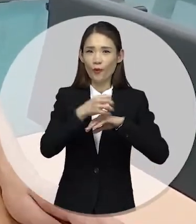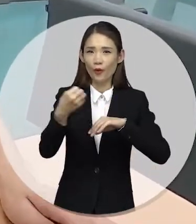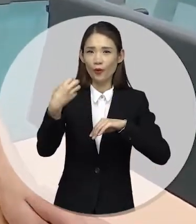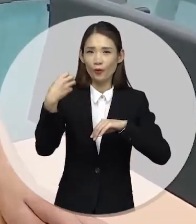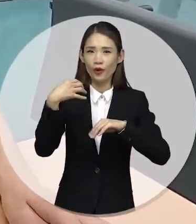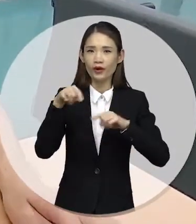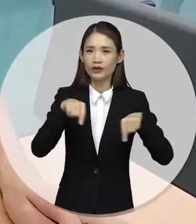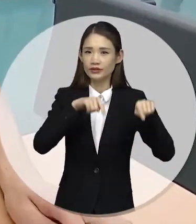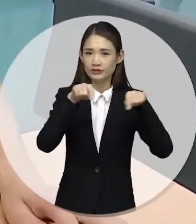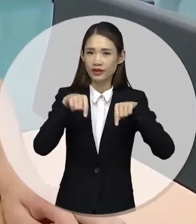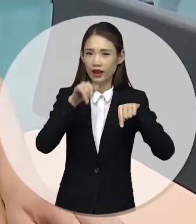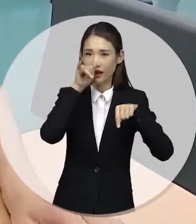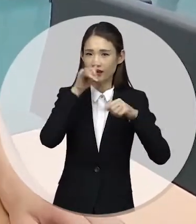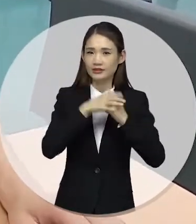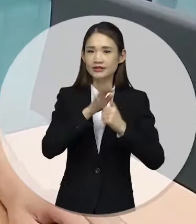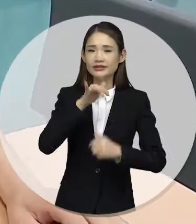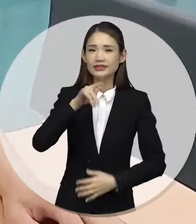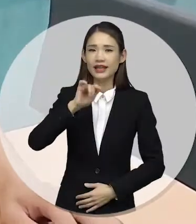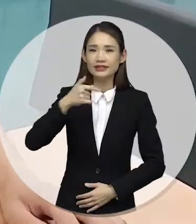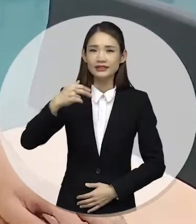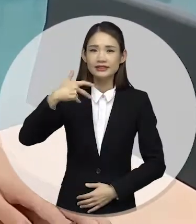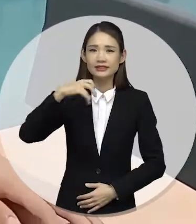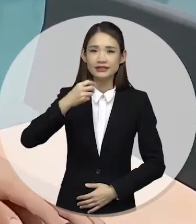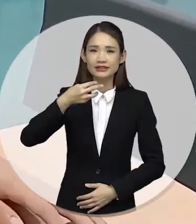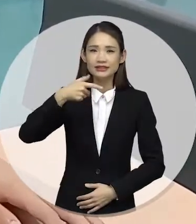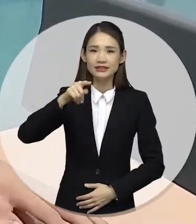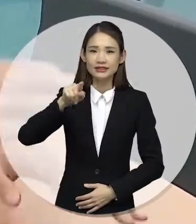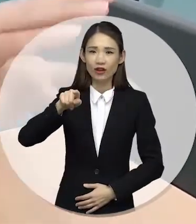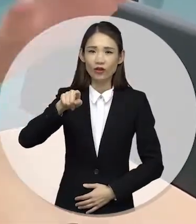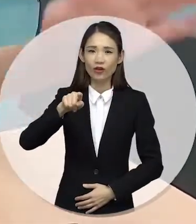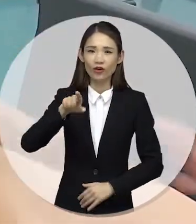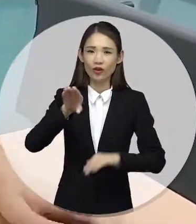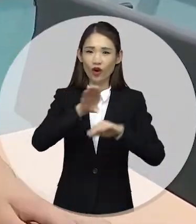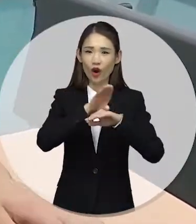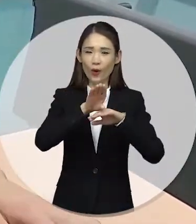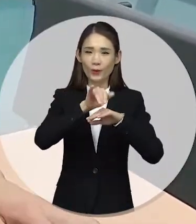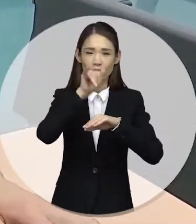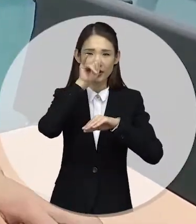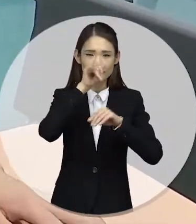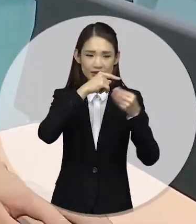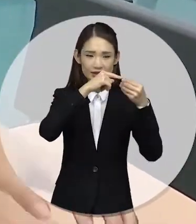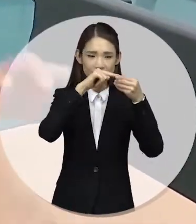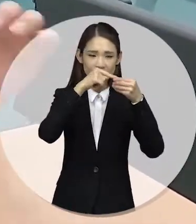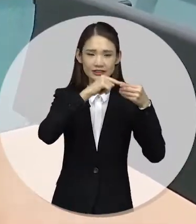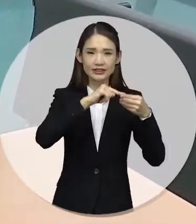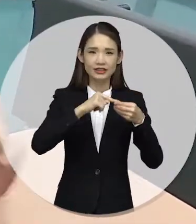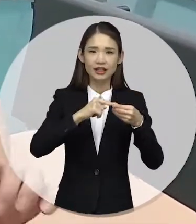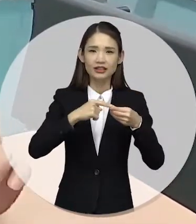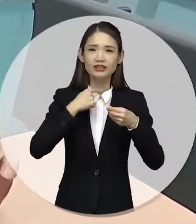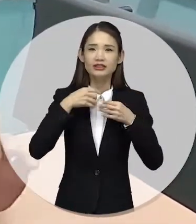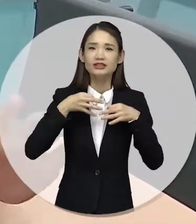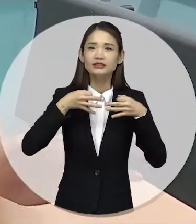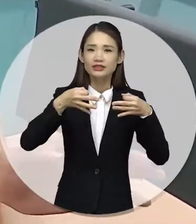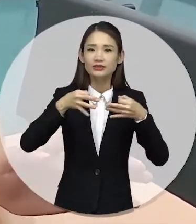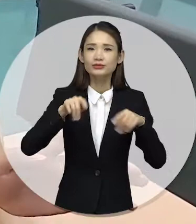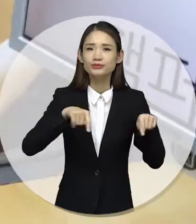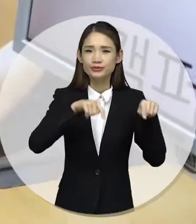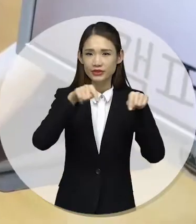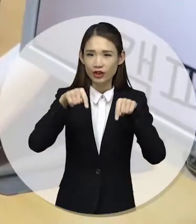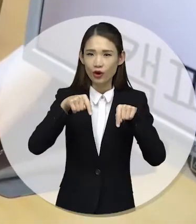김한솔 : 응. 이게 센스리더가 깔린 것 같은데, 센스리더가 이제 컴퓨터에 있는 글자들을 소리로 읽어주는 거야. 스크린 리더.